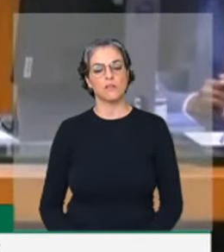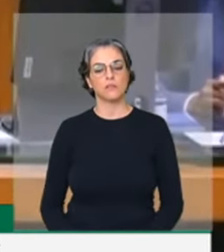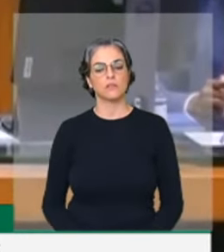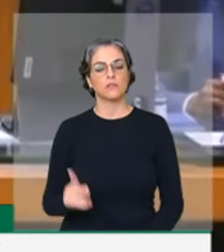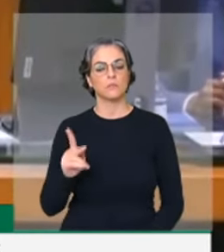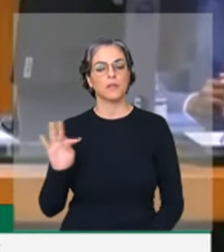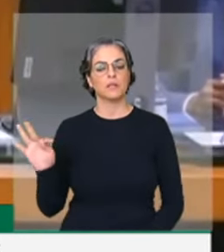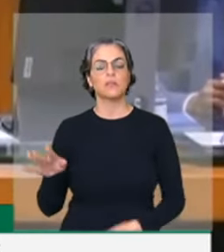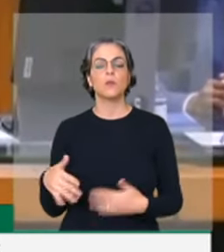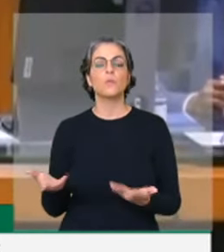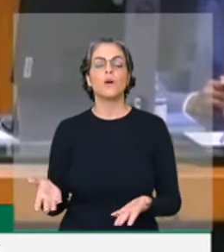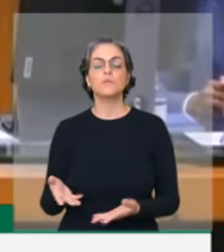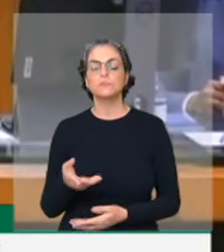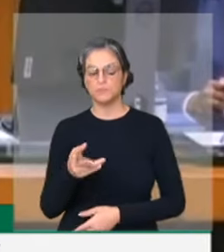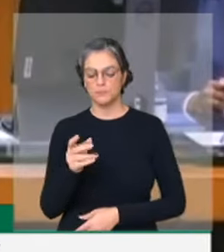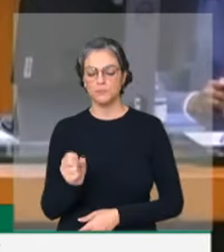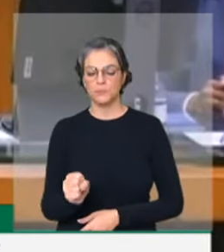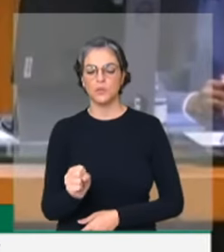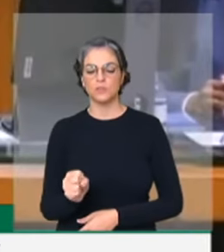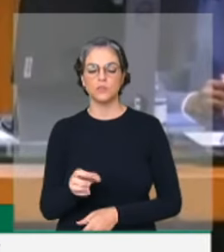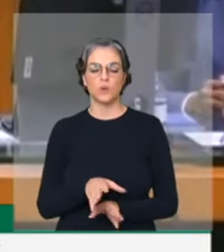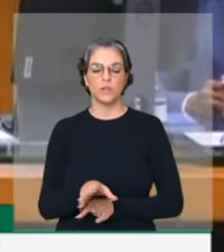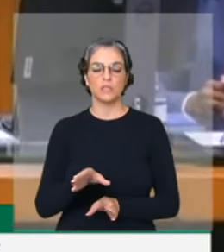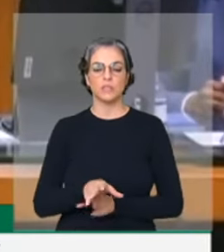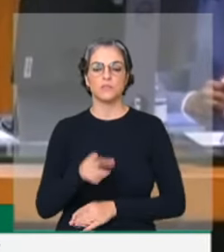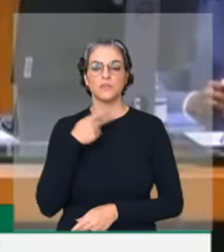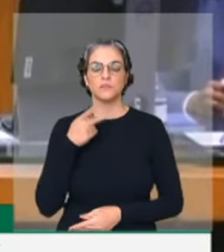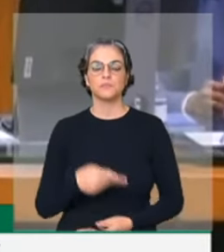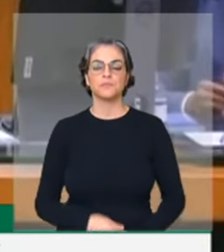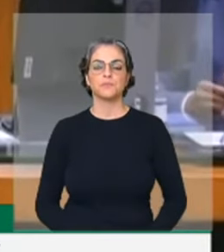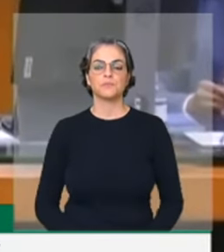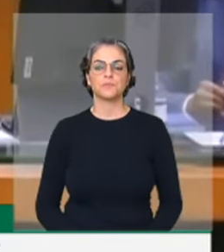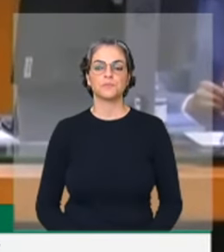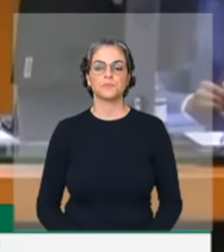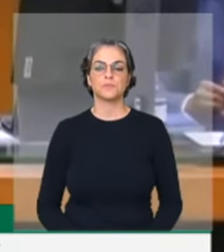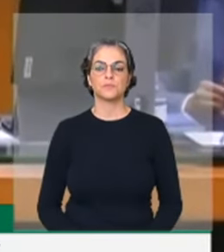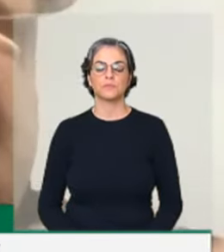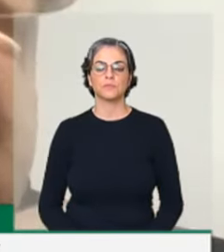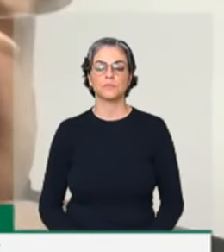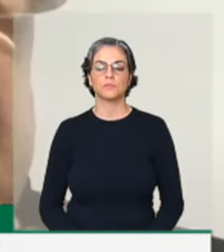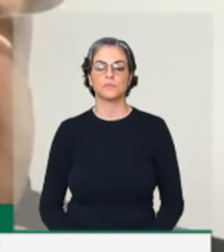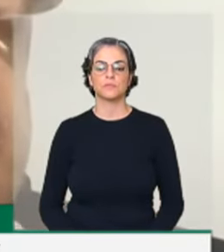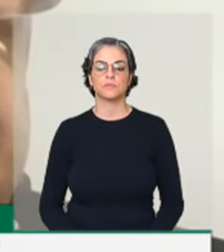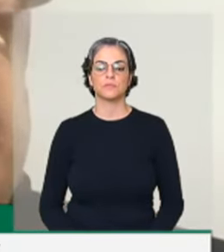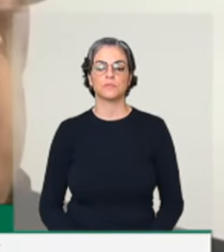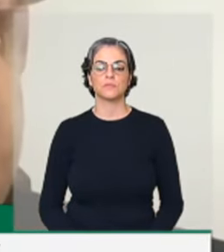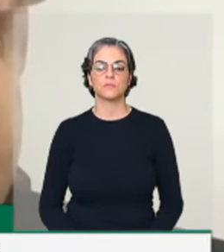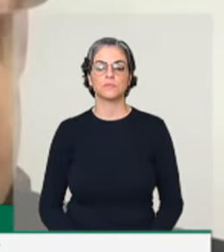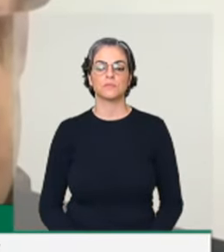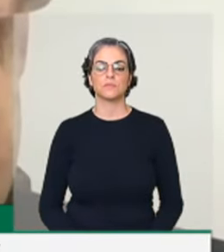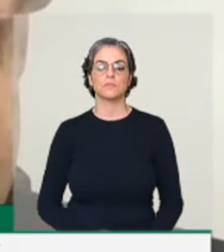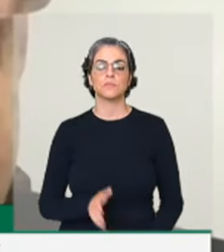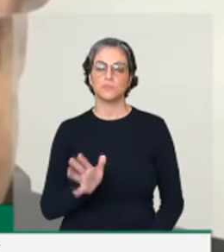PT ORIENTA, DEPUTADO ARLINDO. -- [DEPUTADO]: EU FALEI EM NOME DA BANCADA DO PT. -- [PRESIDENTE]: AGORA É ORIENTAÇÃO... É ORIENTAÇÃO DO REQUERIMENTO,